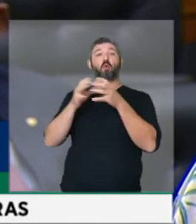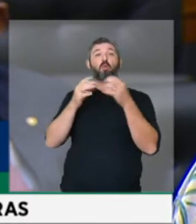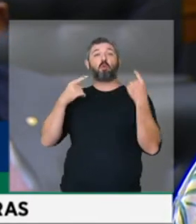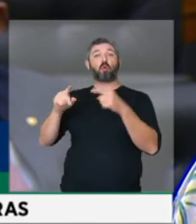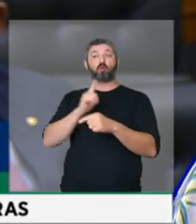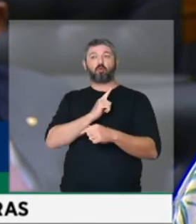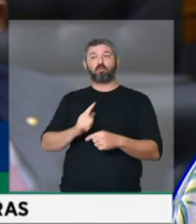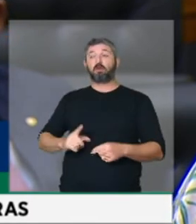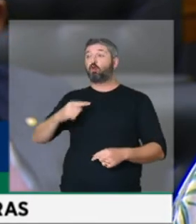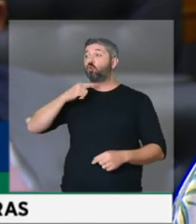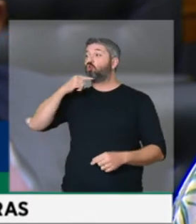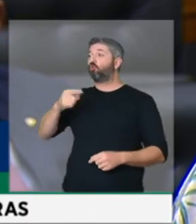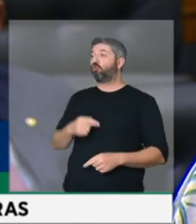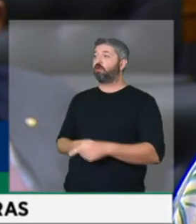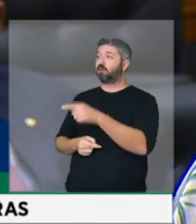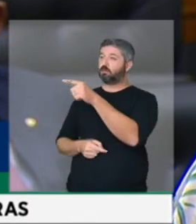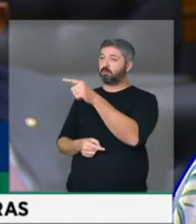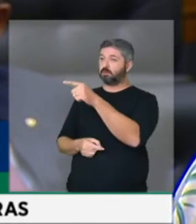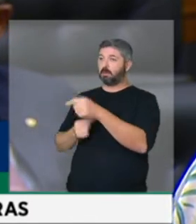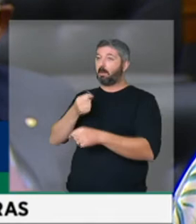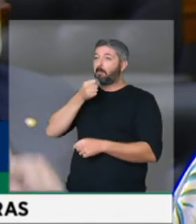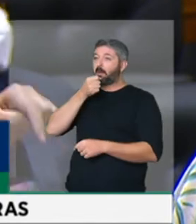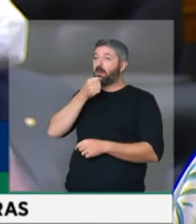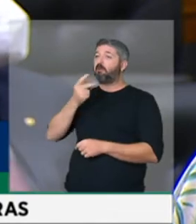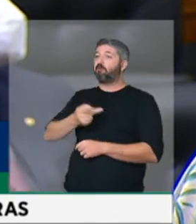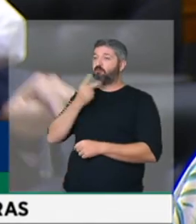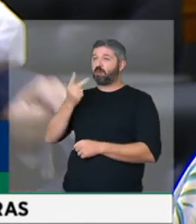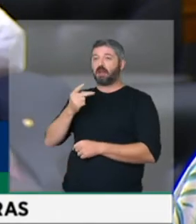OS LÍDERES DA OPOSIÇÃO. EU DUVIDO QUE ELE VÁ A ESSE MICROFONE E DIGA QUE NÃO AFIRMOU QUE VAI TER AUMENTO DO